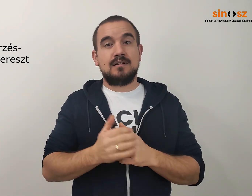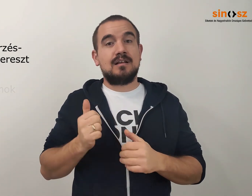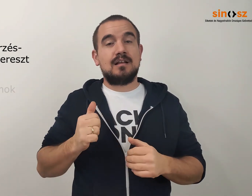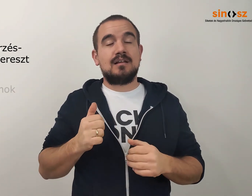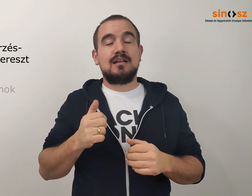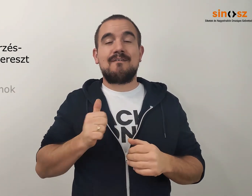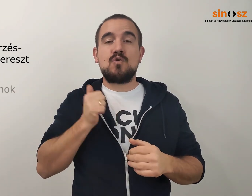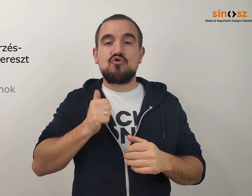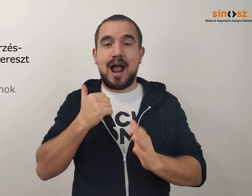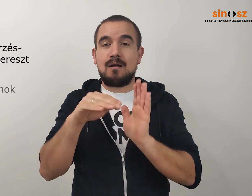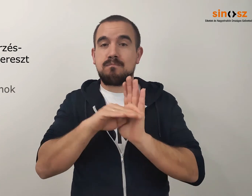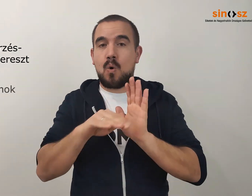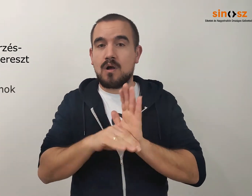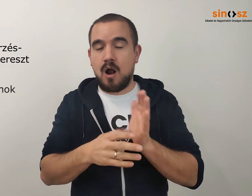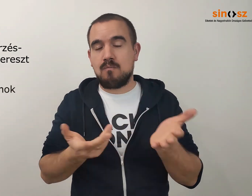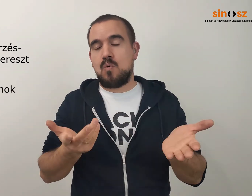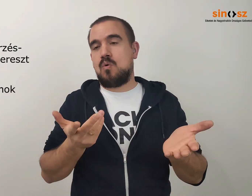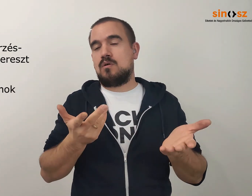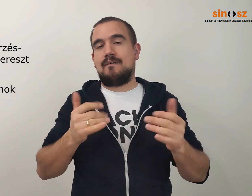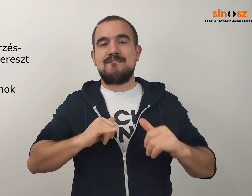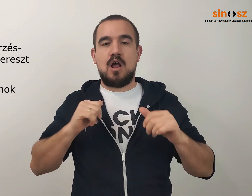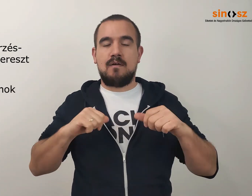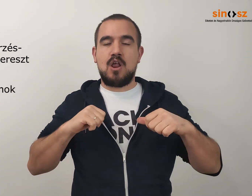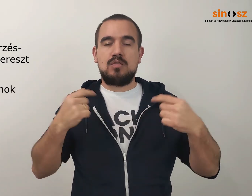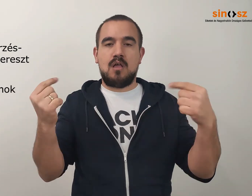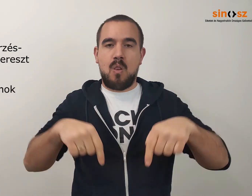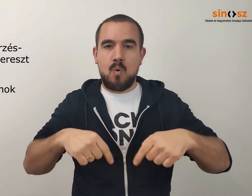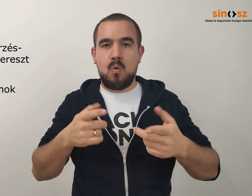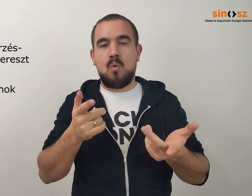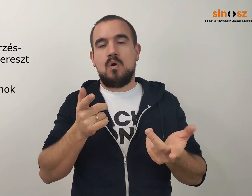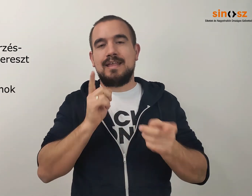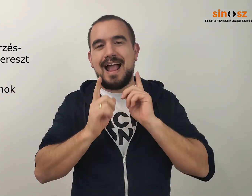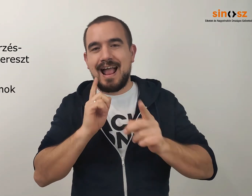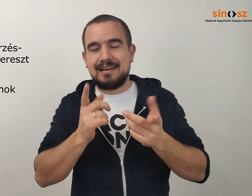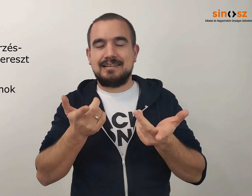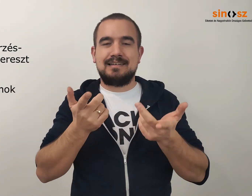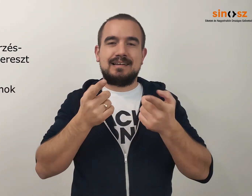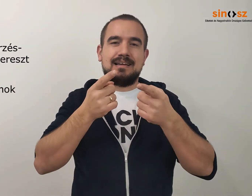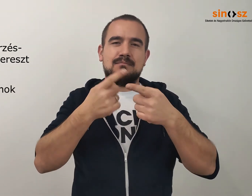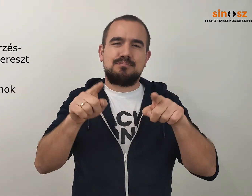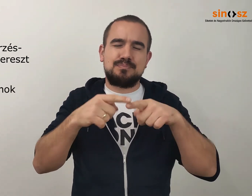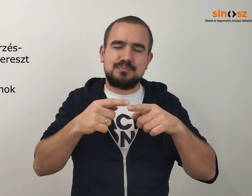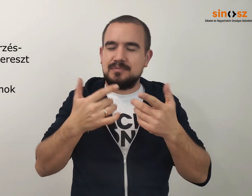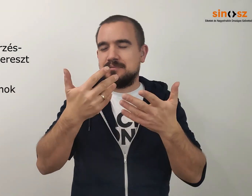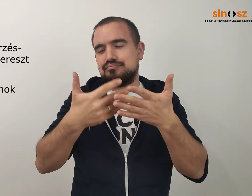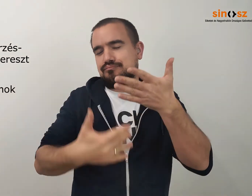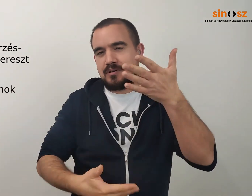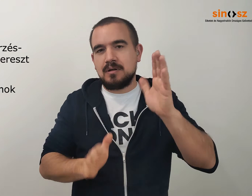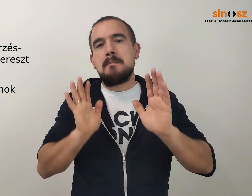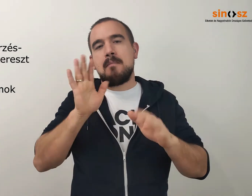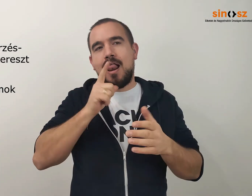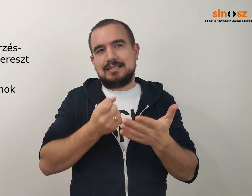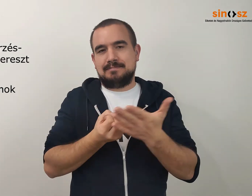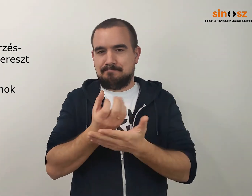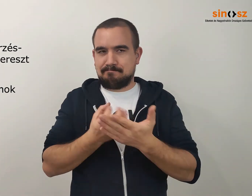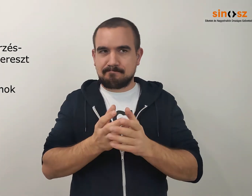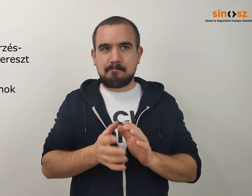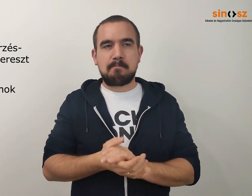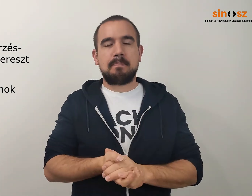Ifjúsági programok, a fiatalok lesznek szórakozás, különféle programok